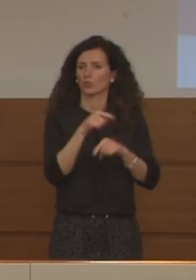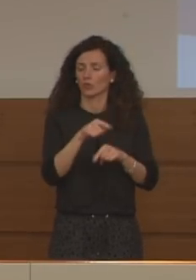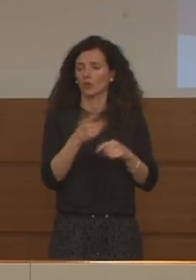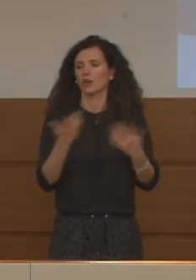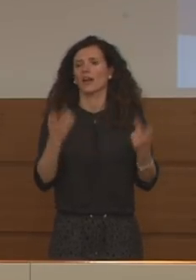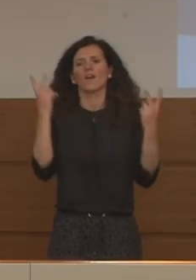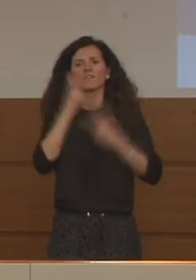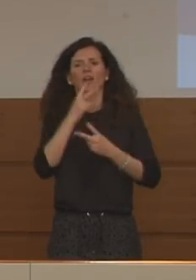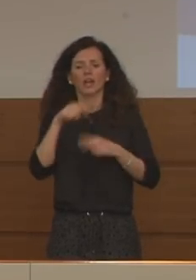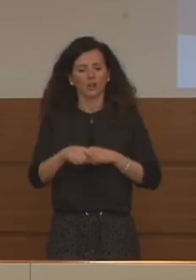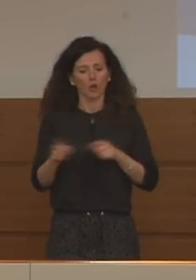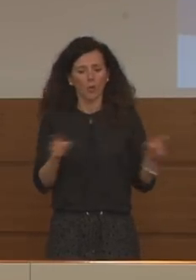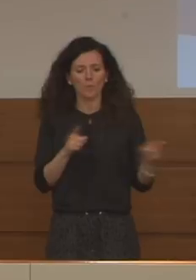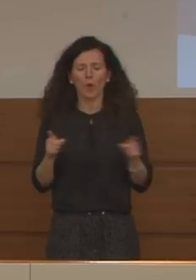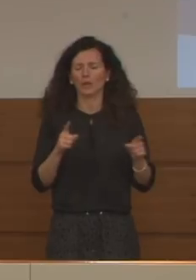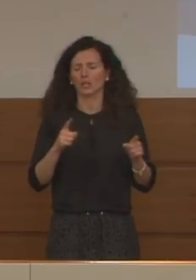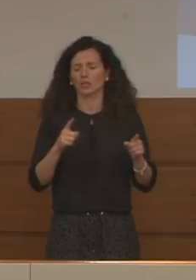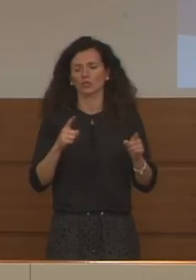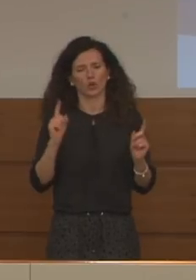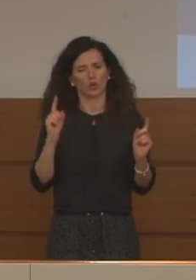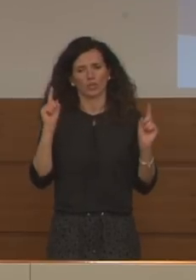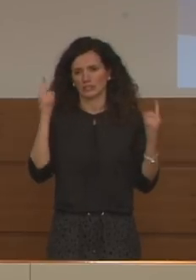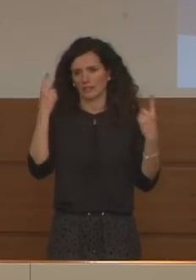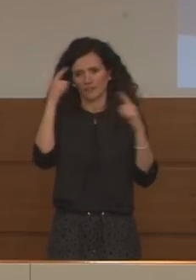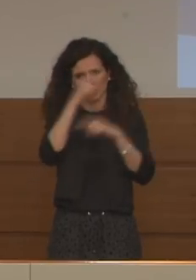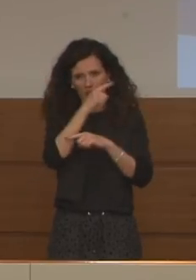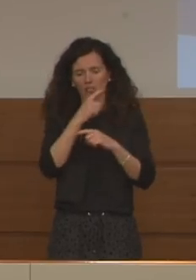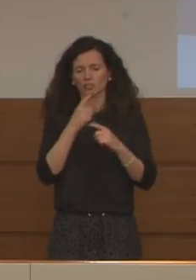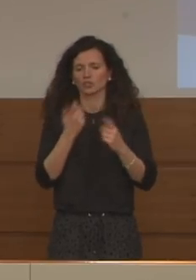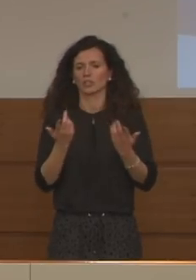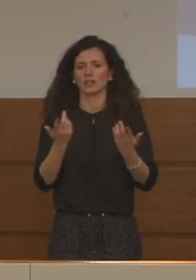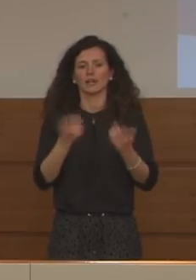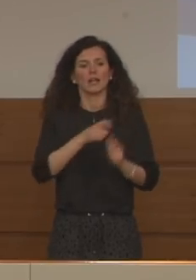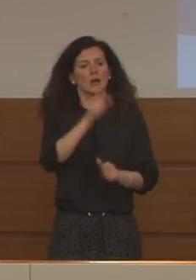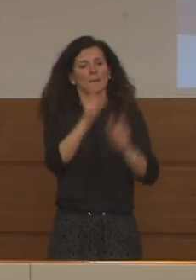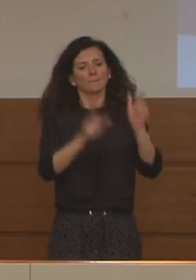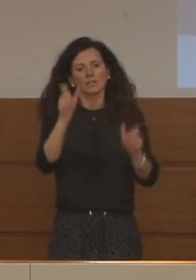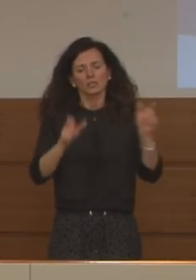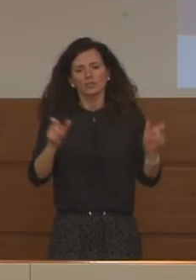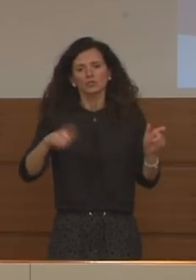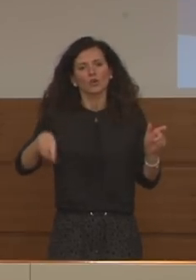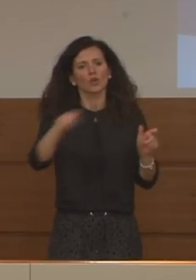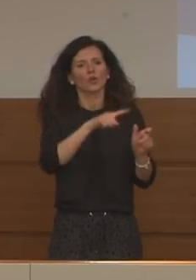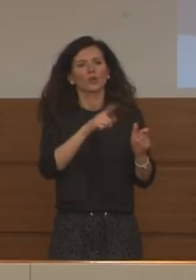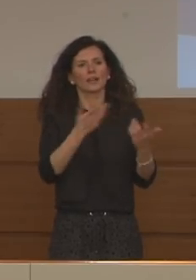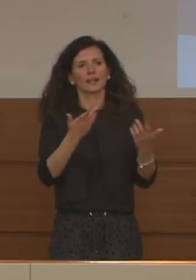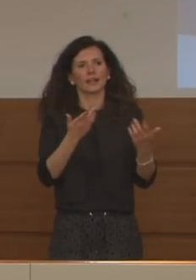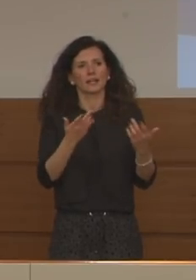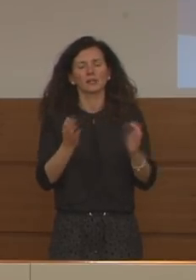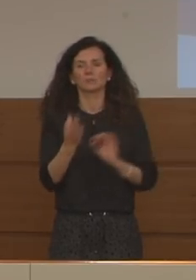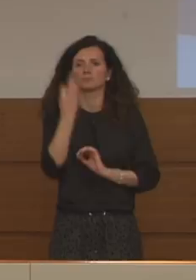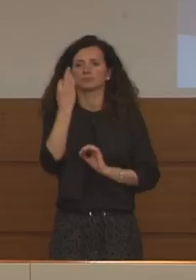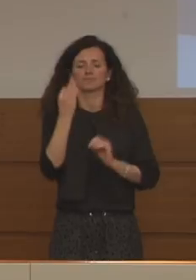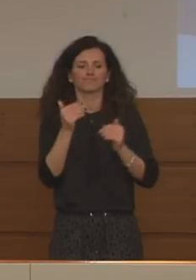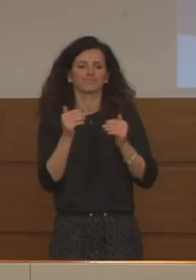difficile, comunque le persone rimangono confinate, diciamo, dentro le mura